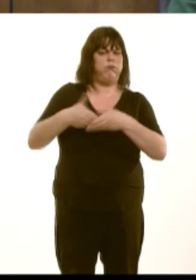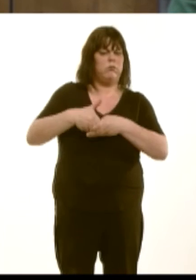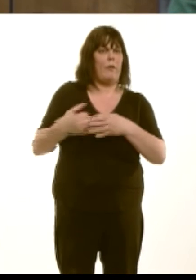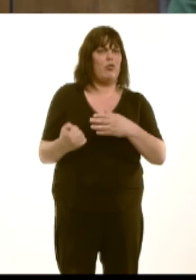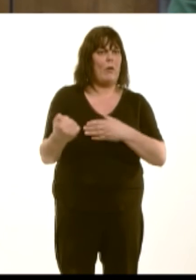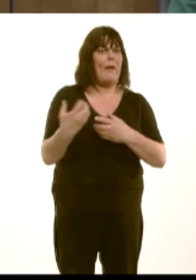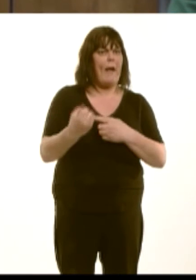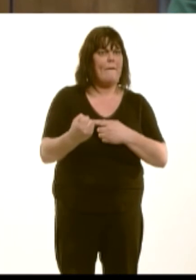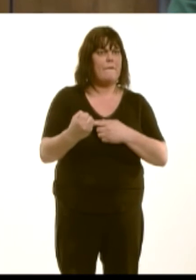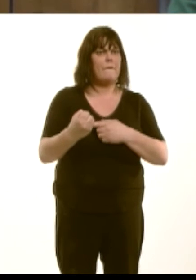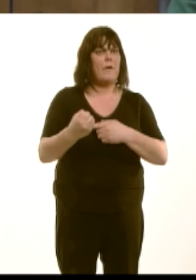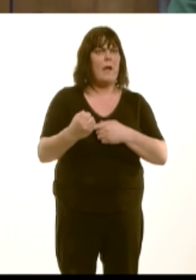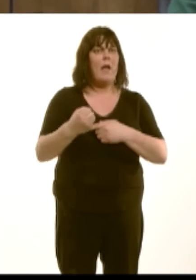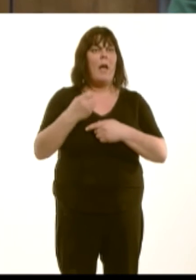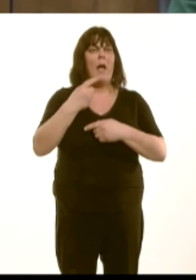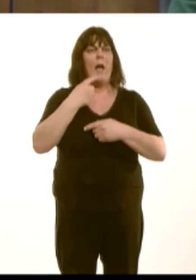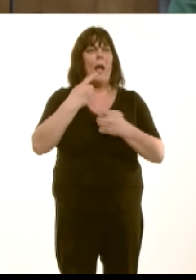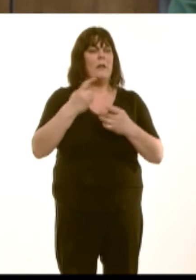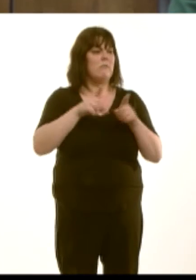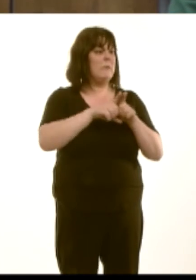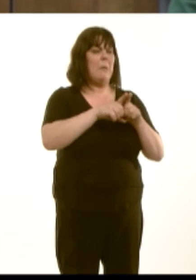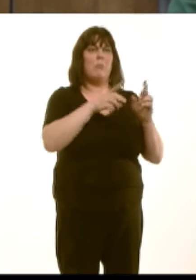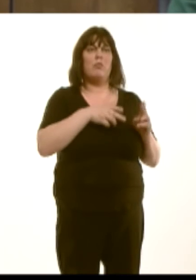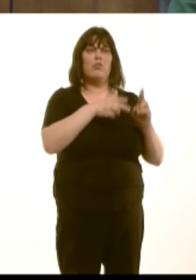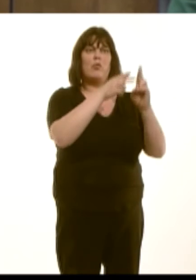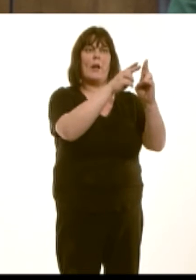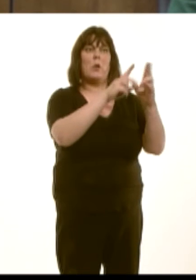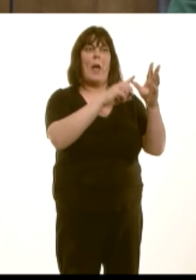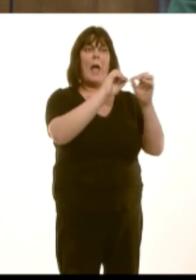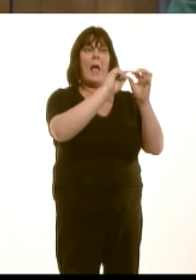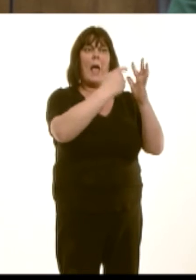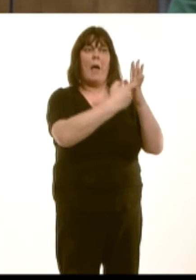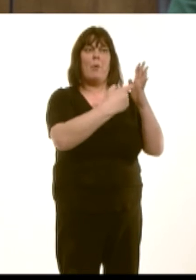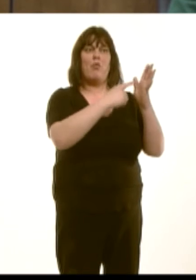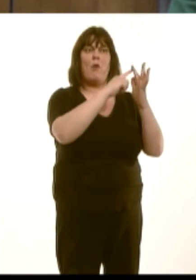Wrth gwrs, mae hwn yn rhywbeth yn yr hirdymor y gallwn ei ystyried fel egwyddor.